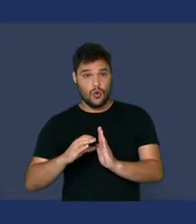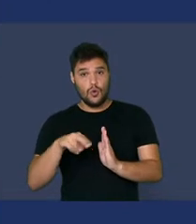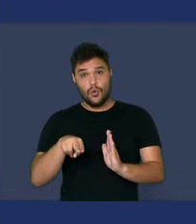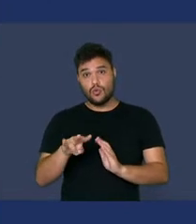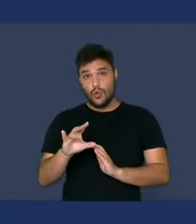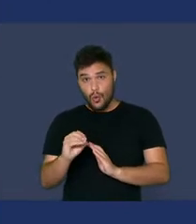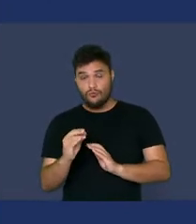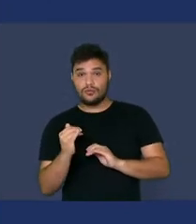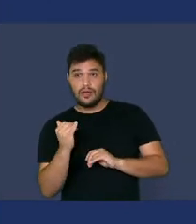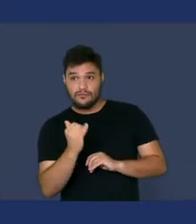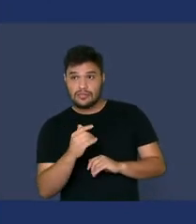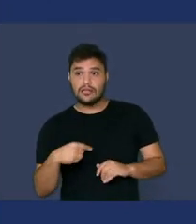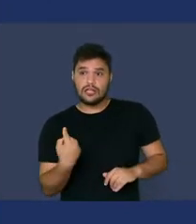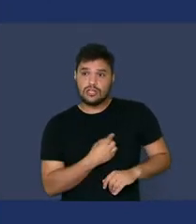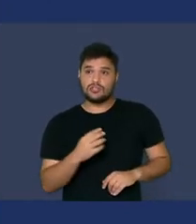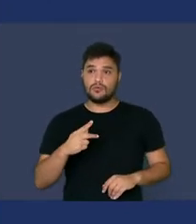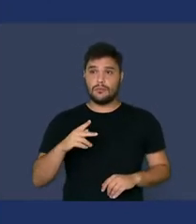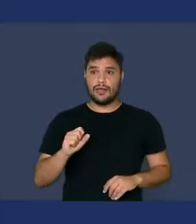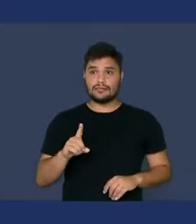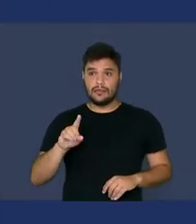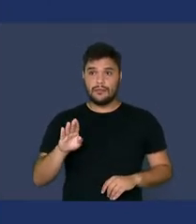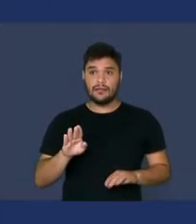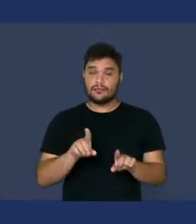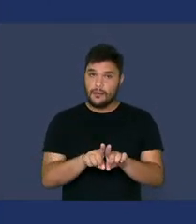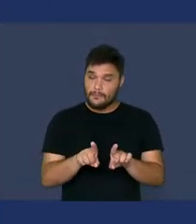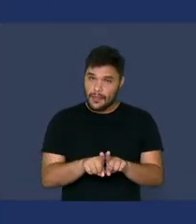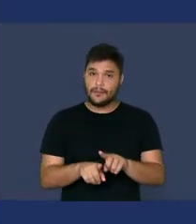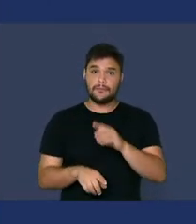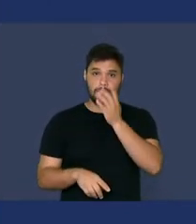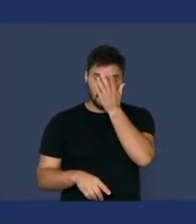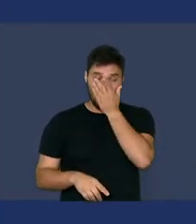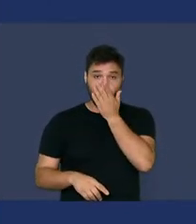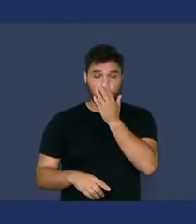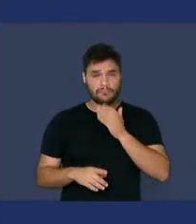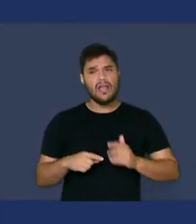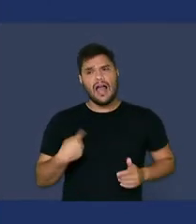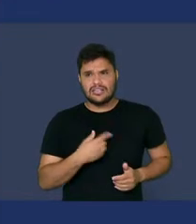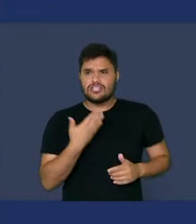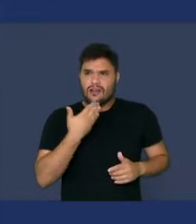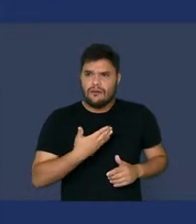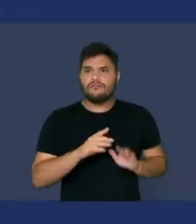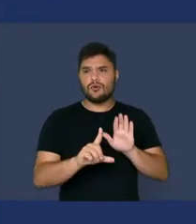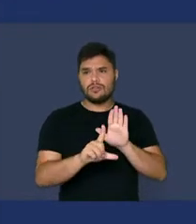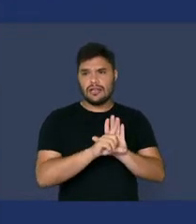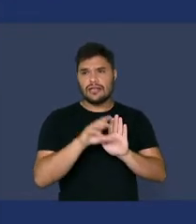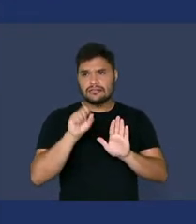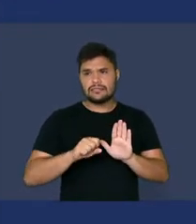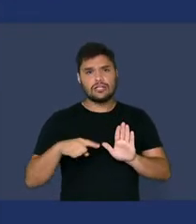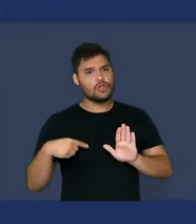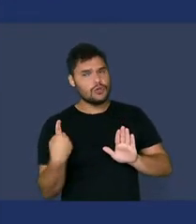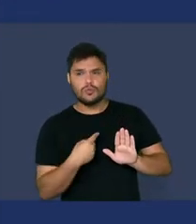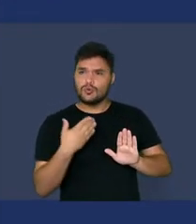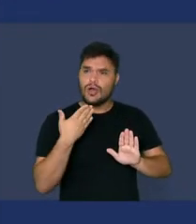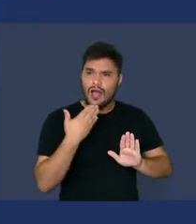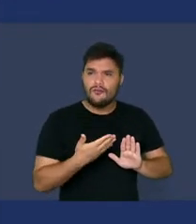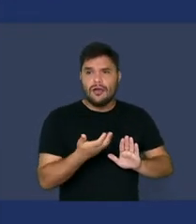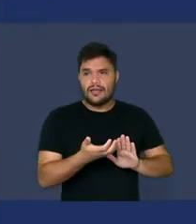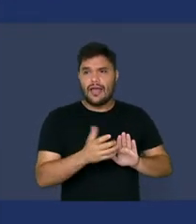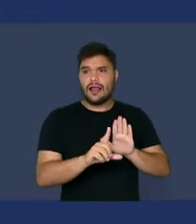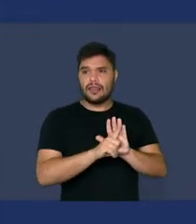PRIMÁRIO, É SÓ ISSO QUE O NOVO ESTÁ ALERTANDO E NÓS PSDB TAMBÉM. SUPERA FAVOR,